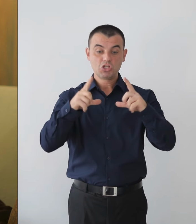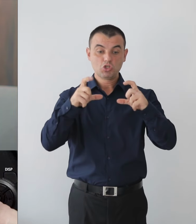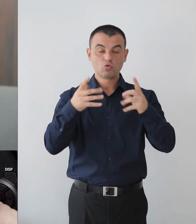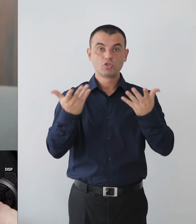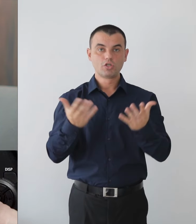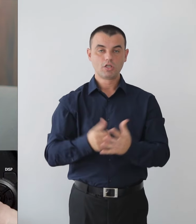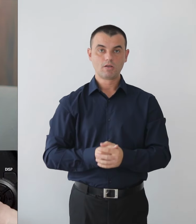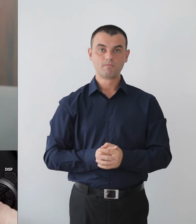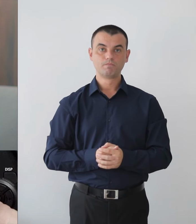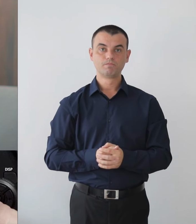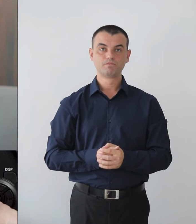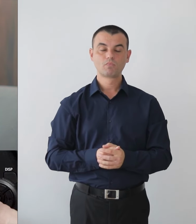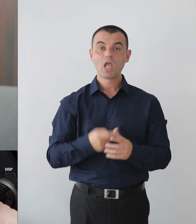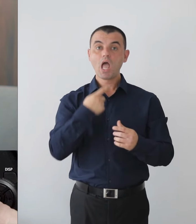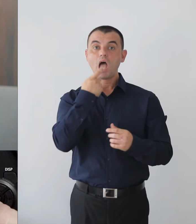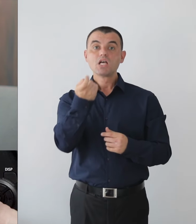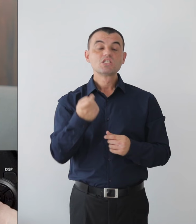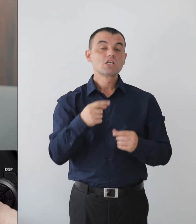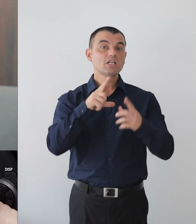Това се нарича цветна температура на светлината.